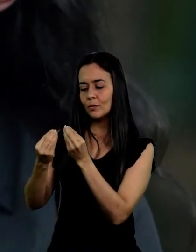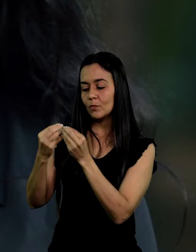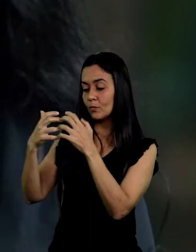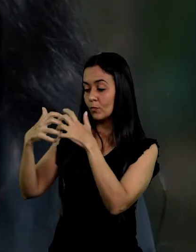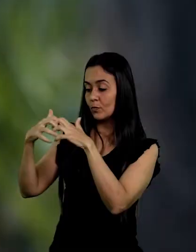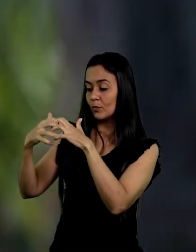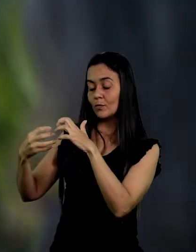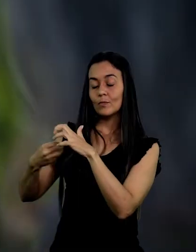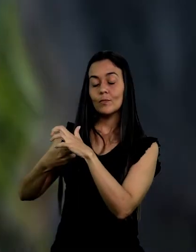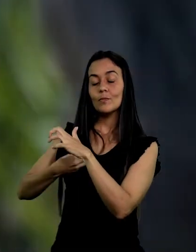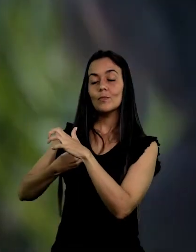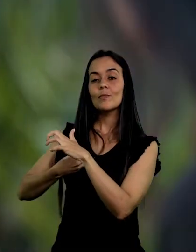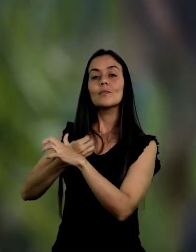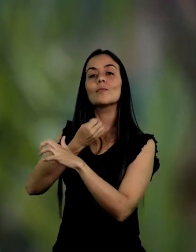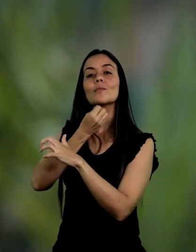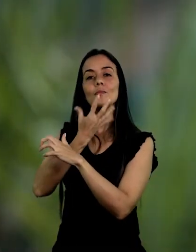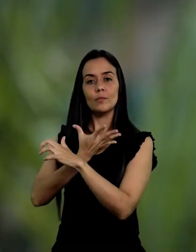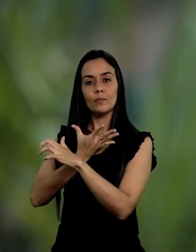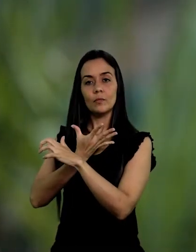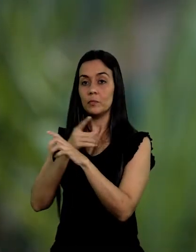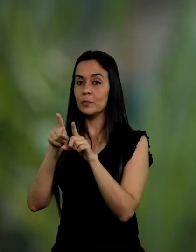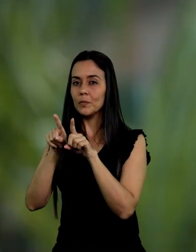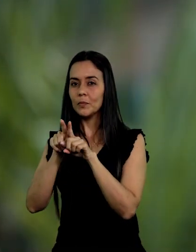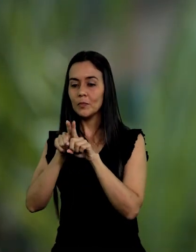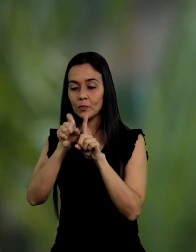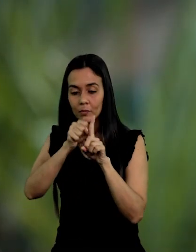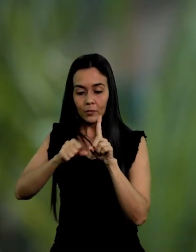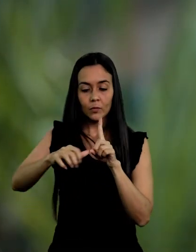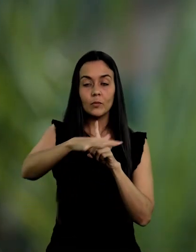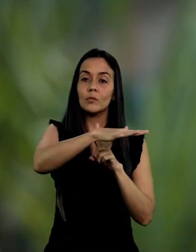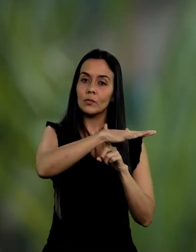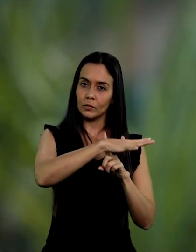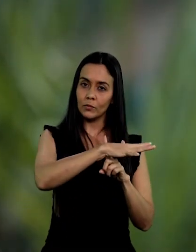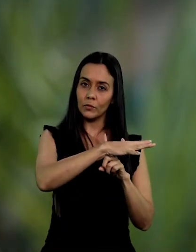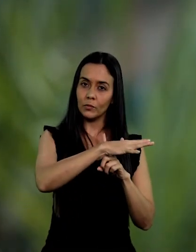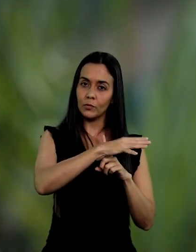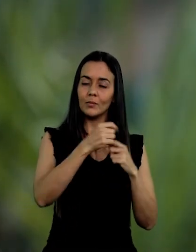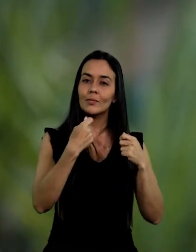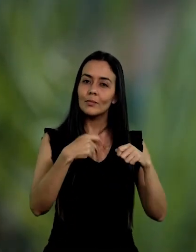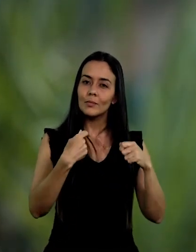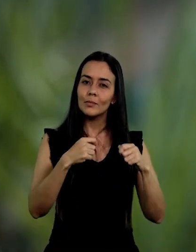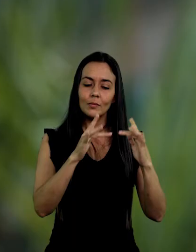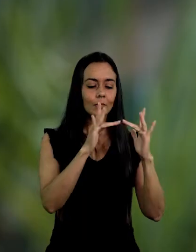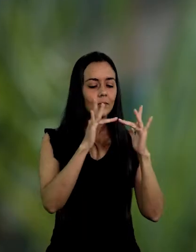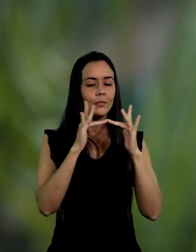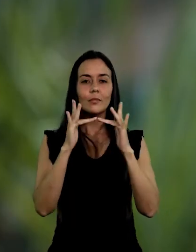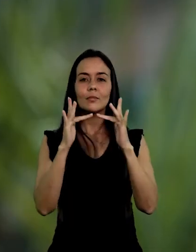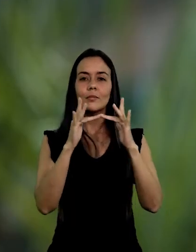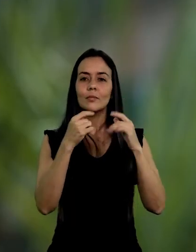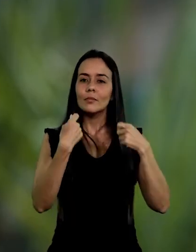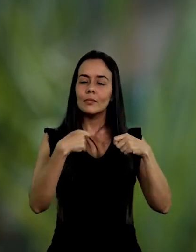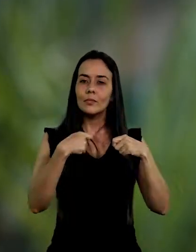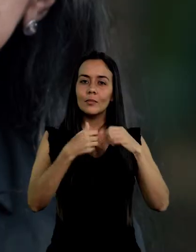O valor do coletivo. O quanto a gente sente falta do outro, o quanto a gente precisa da ajuda do outro.